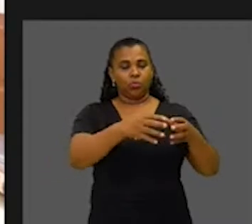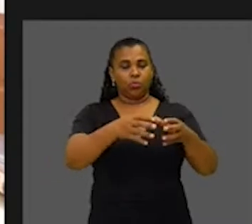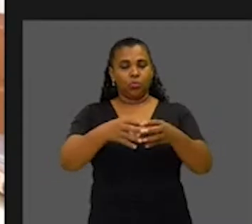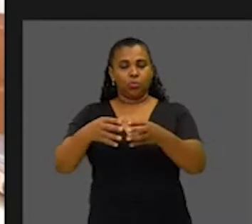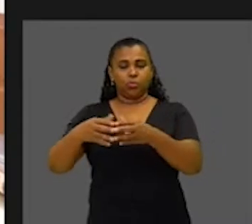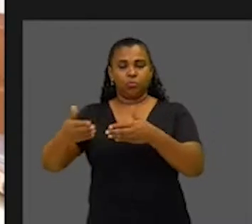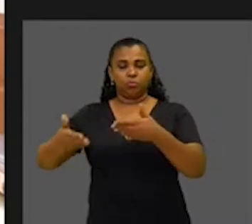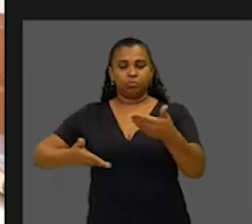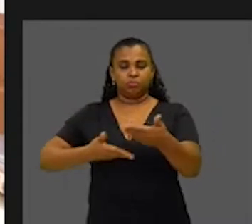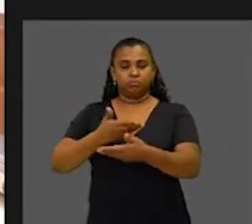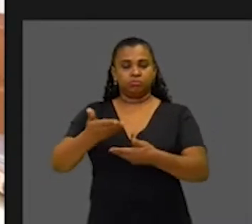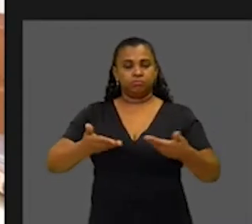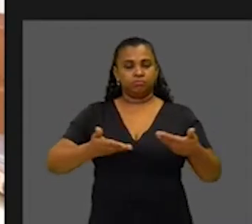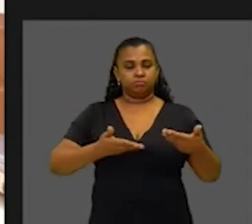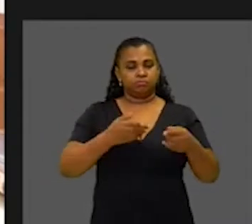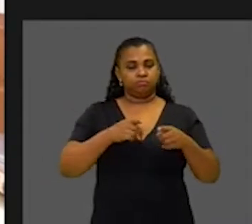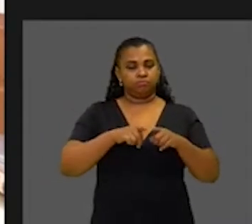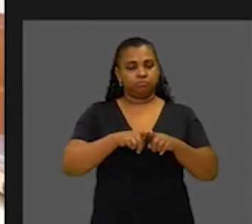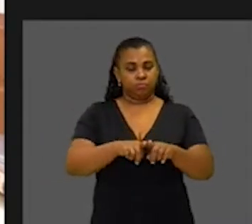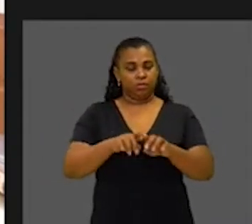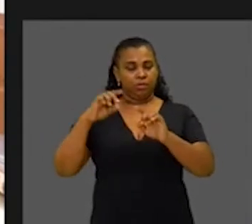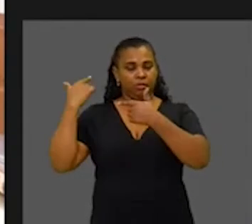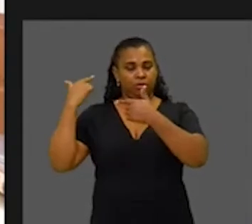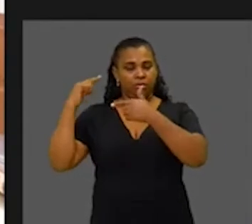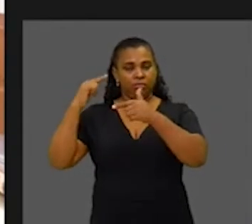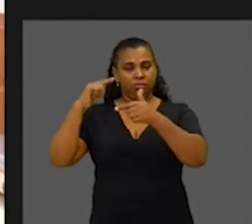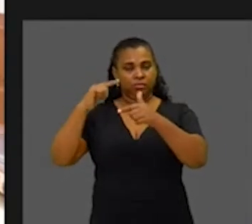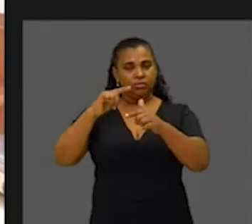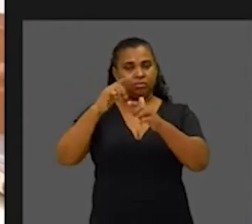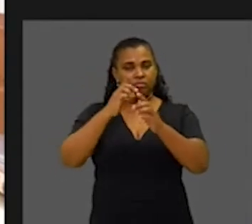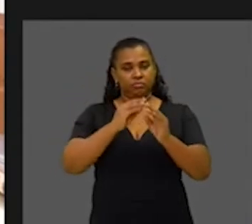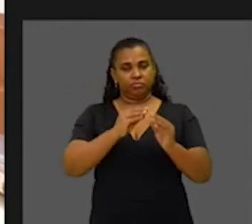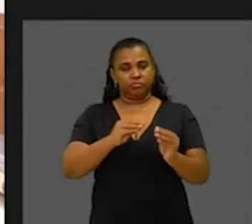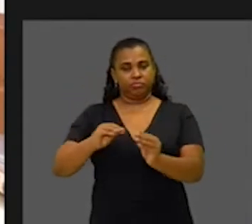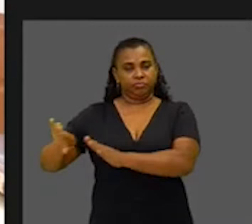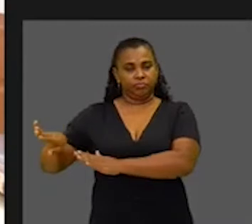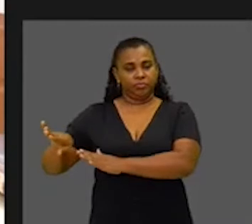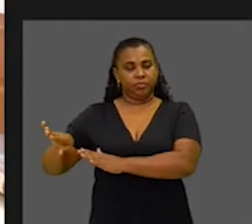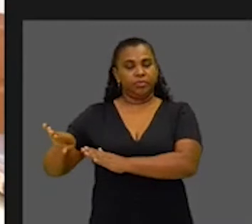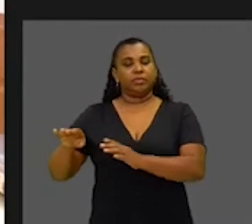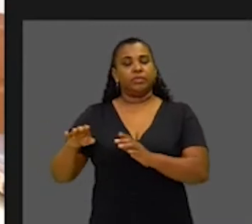mente o sistema se coloca as questões que eu vou interessar para debate e já vou passar a palavra